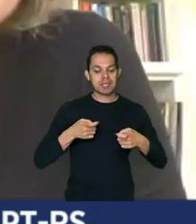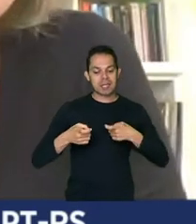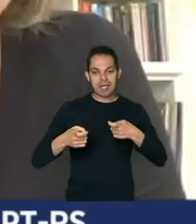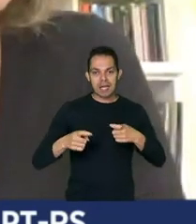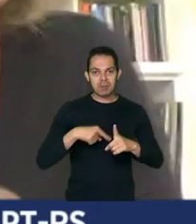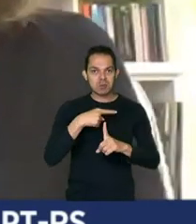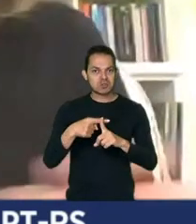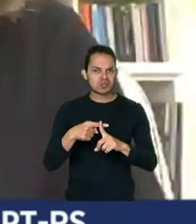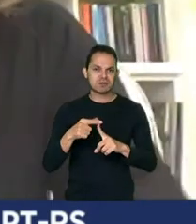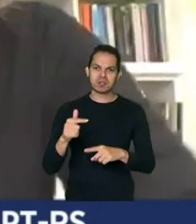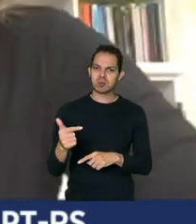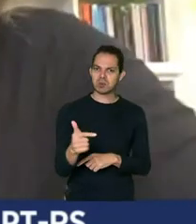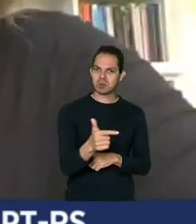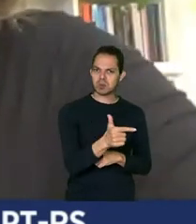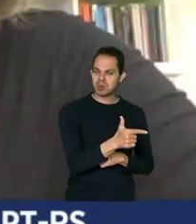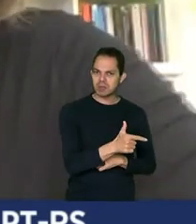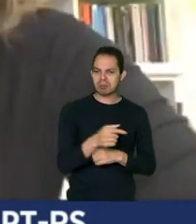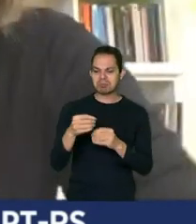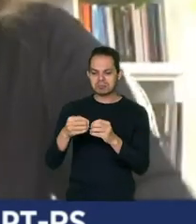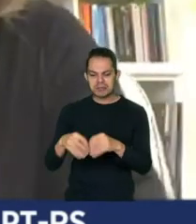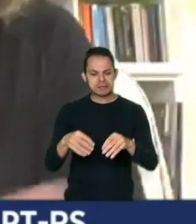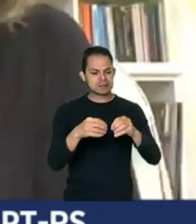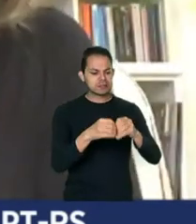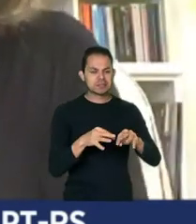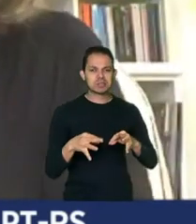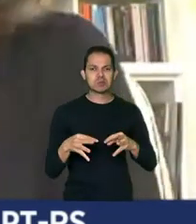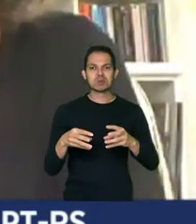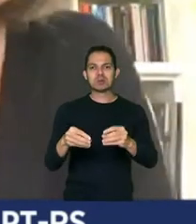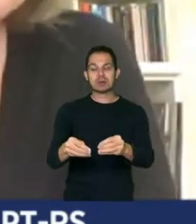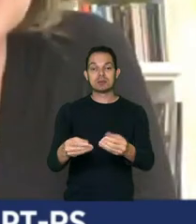DA NÃO AGRESSÃO E DA CONSTITUIÇÃO DE VALORES QUE SEJAM DEMOCRÁTICOS. NENHUMA TERRA É POSSÍVEL PARA NENHUM